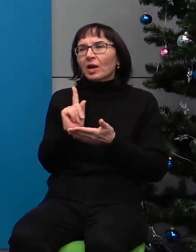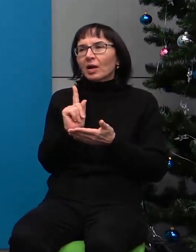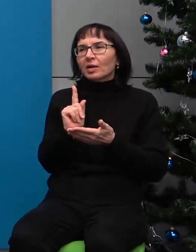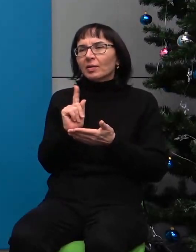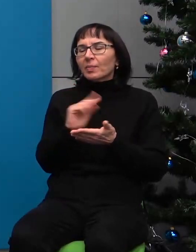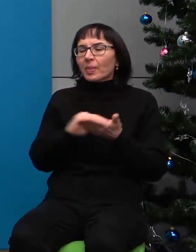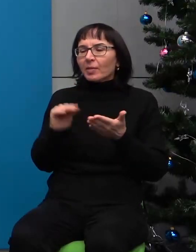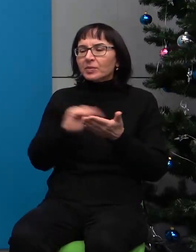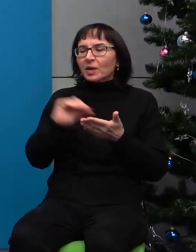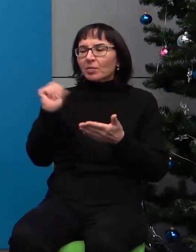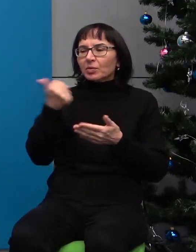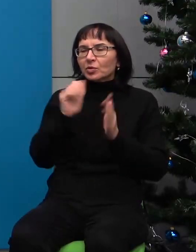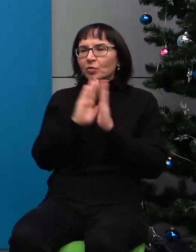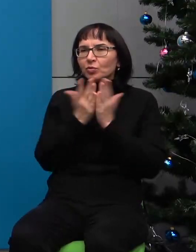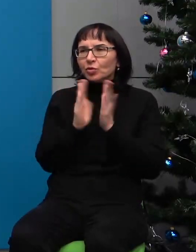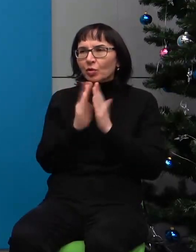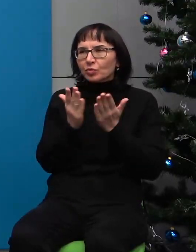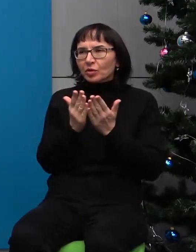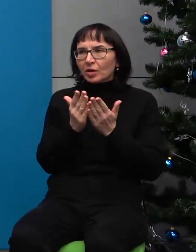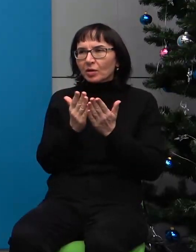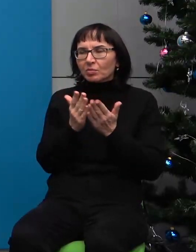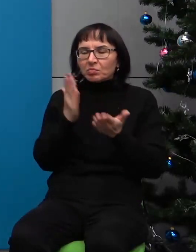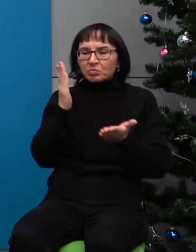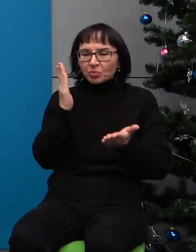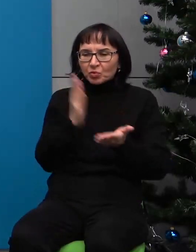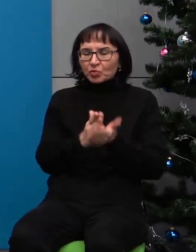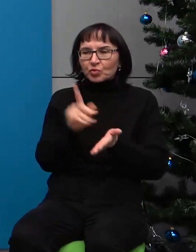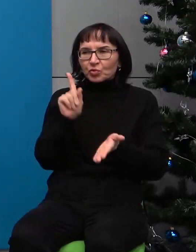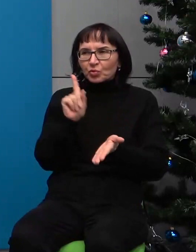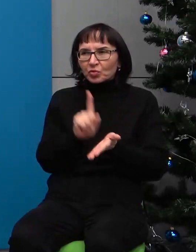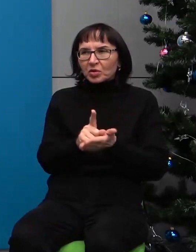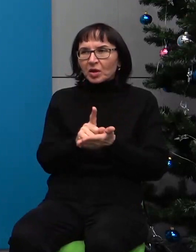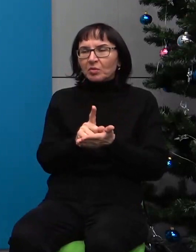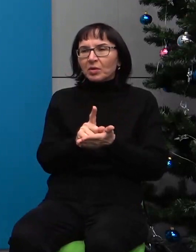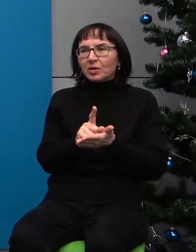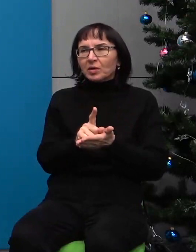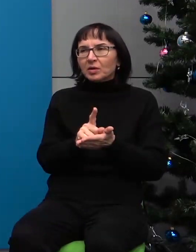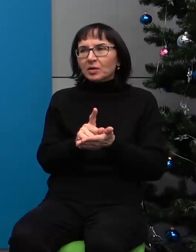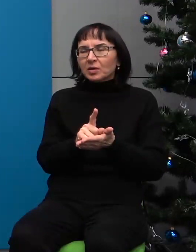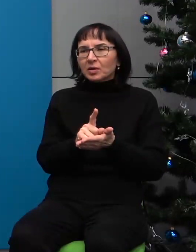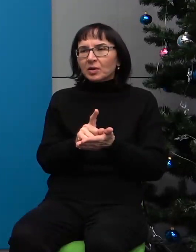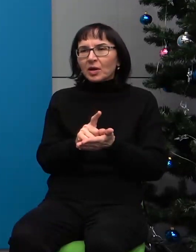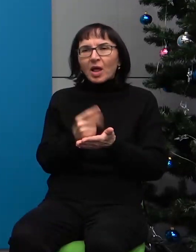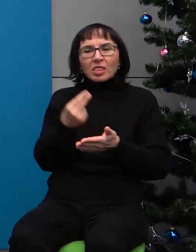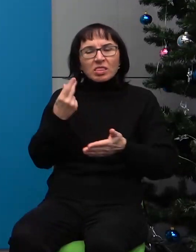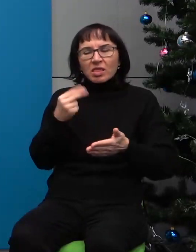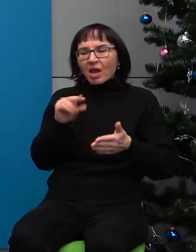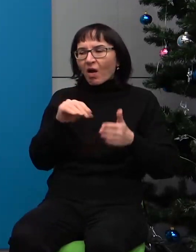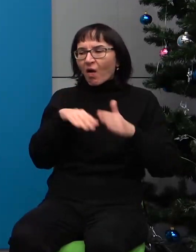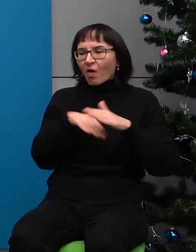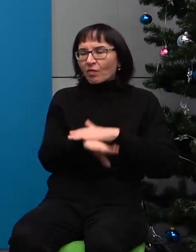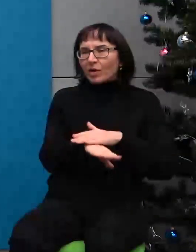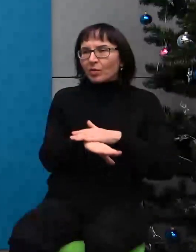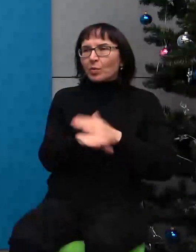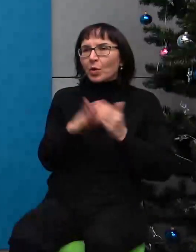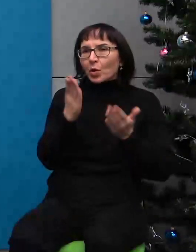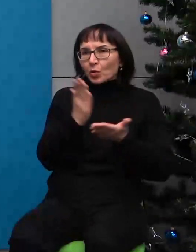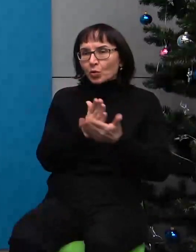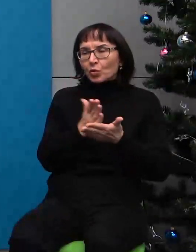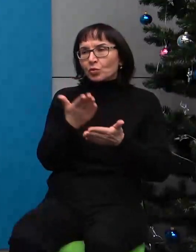napisawszy pierwszą książkę od razu wskoczyłem jakby na rynek. Ja nie pisałem dziesięć lat książek do szuflady, tylko ja od razu nagle byłem w empiku, od razu miałem nagle spotkanie w Wydecy Narodowej,